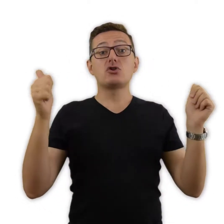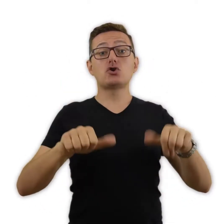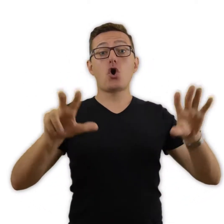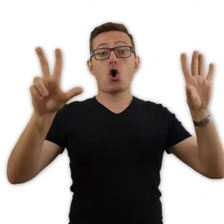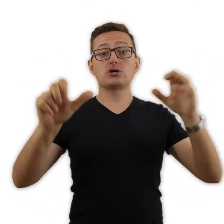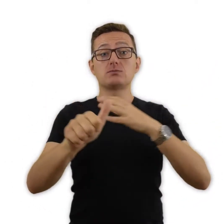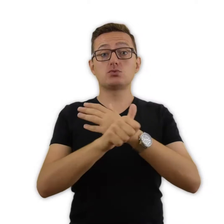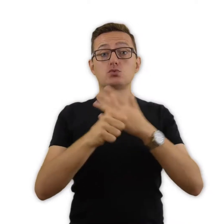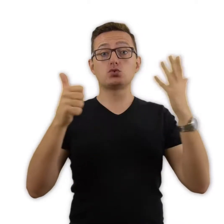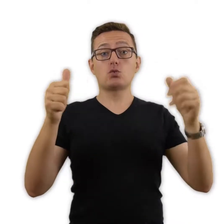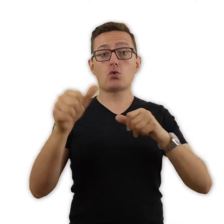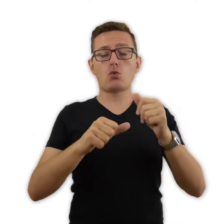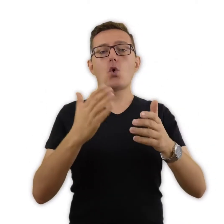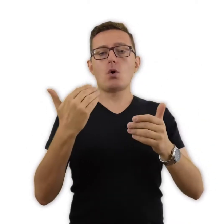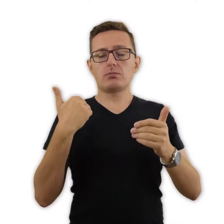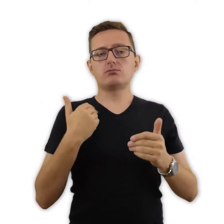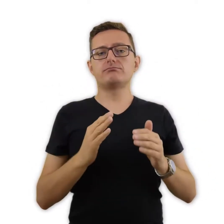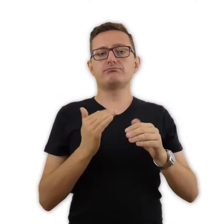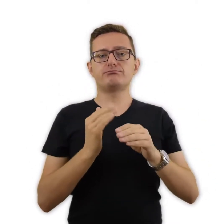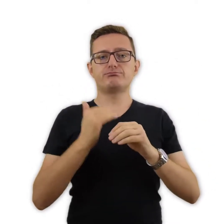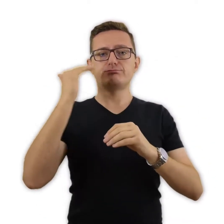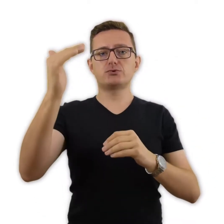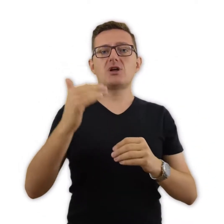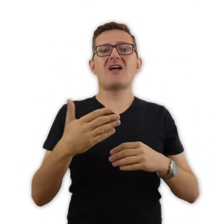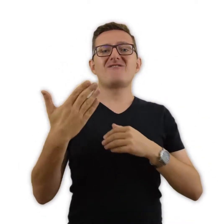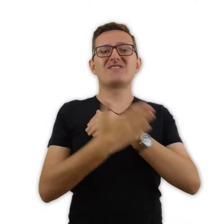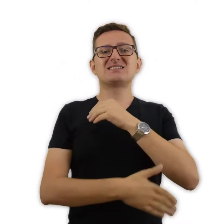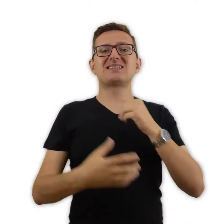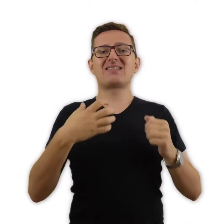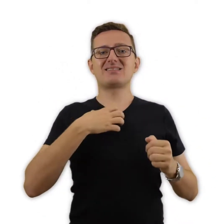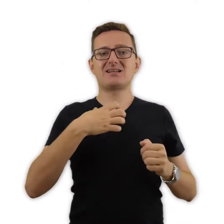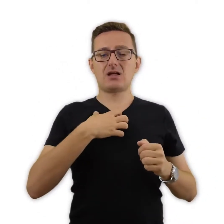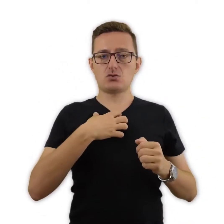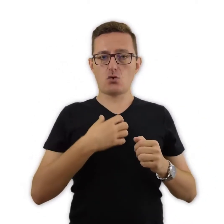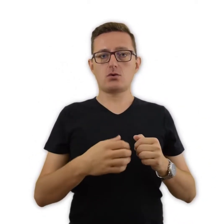A 1866 roku był wicedyrektorem Instytutu.